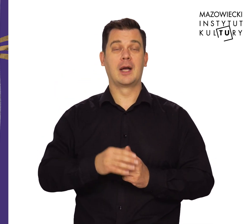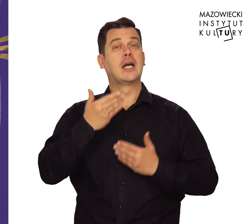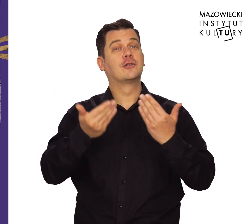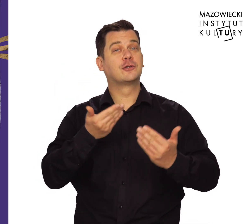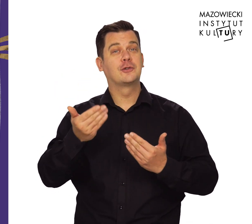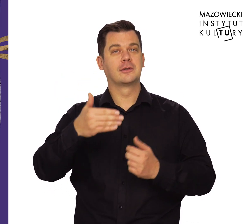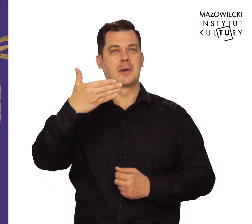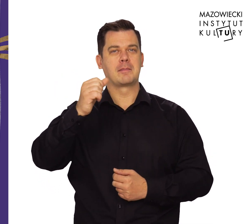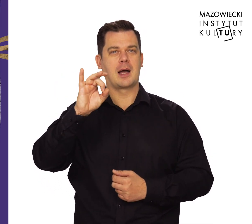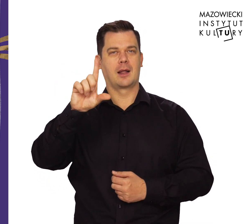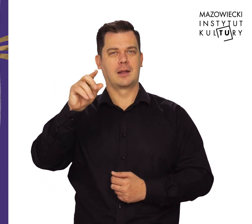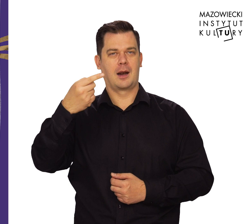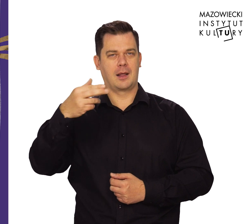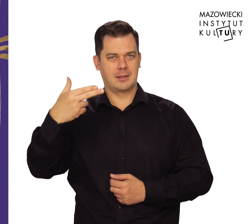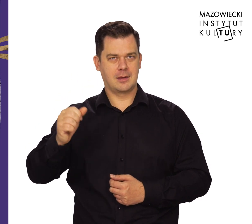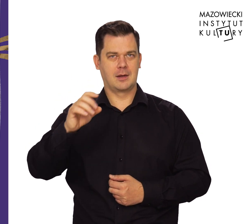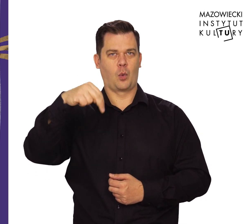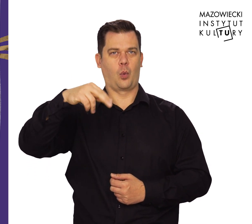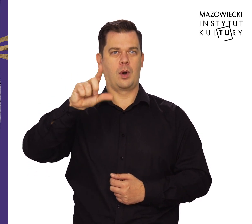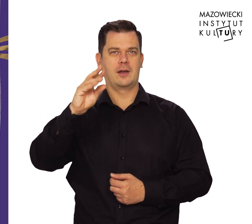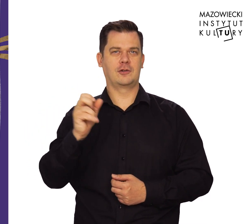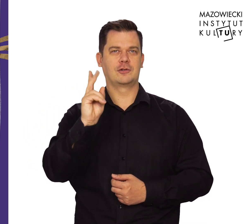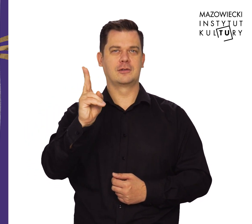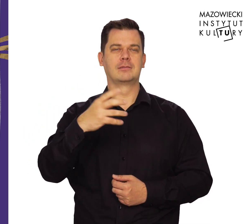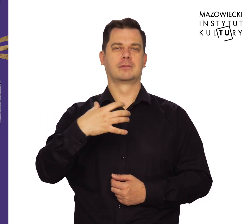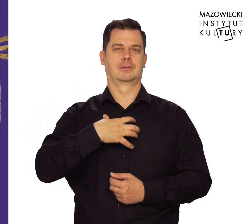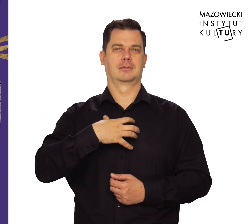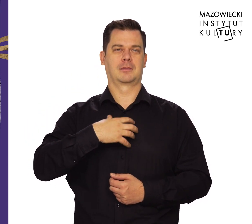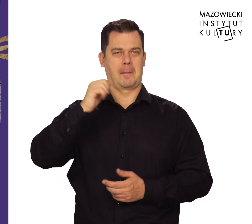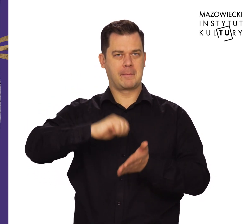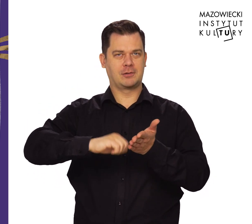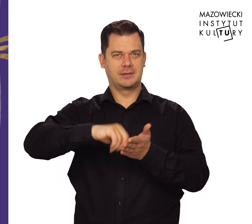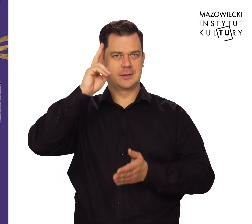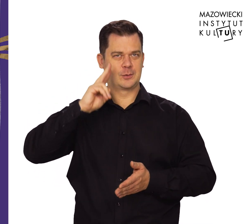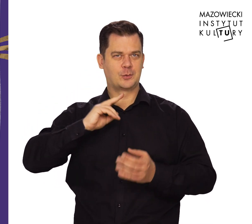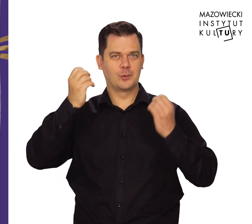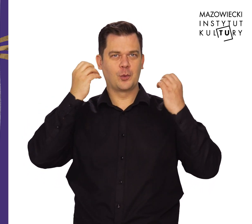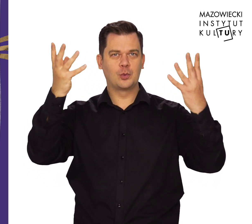życzy Magdalena Ulejczyk Dyrektorka Mazowieckiego Instytutu Kultury